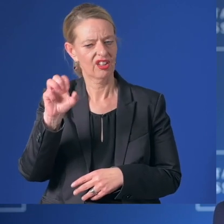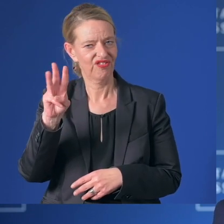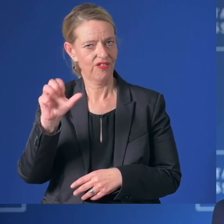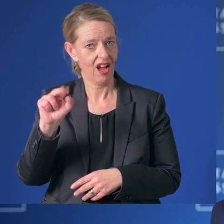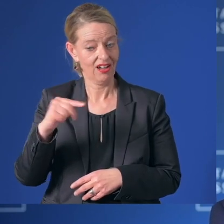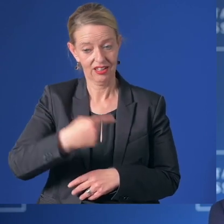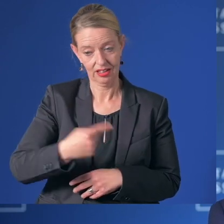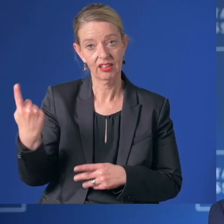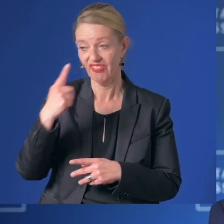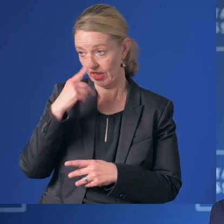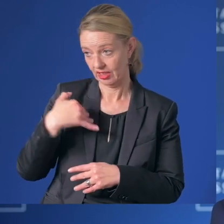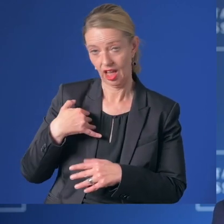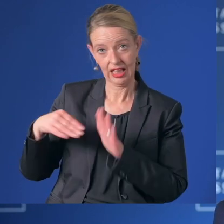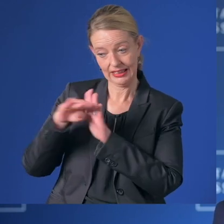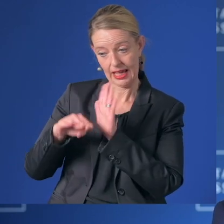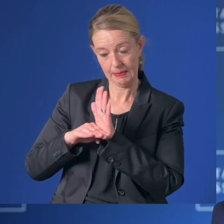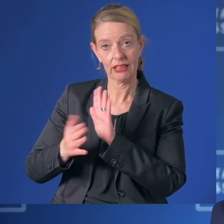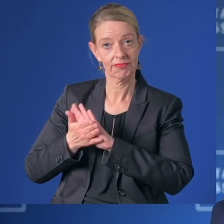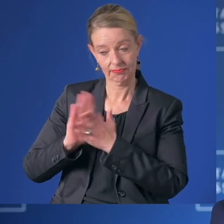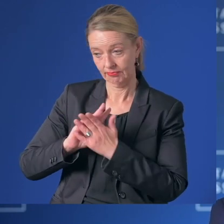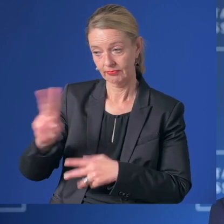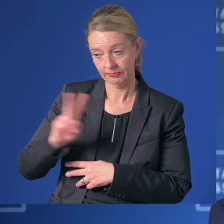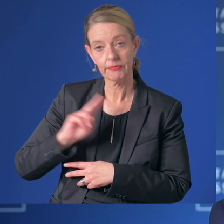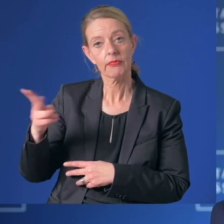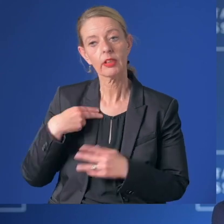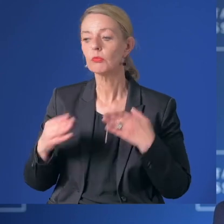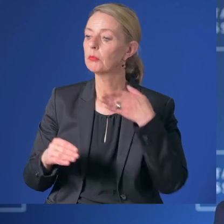nach Terminvereinbarung ebenso wieder auf Besucherinnen und